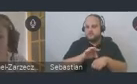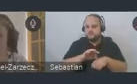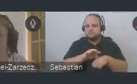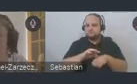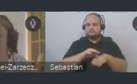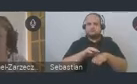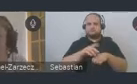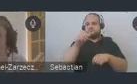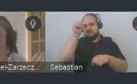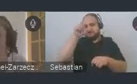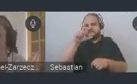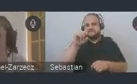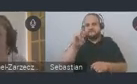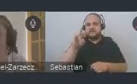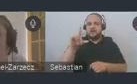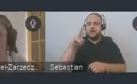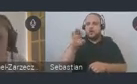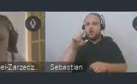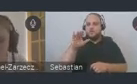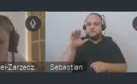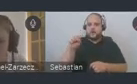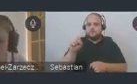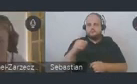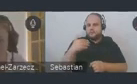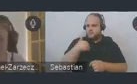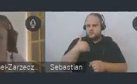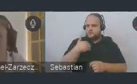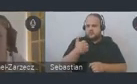W projekcie SpołEd cykl Kolba pojawiał się już wielokrotnie,